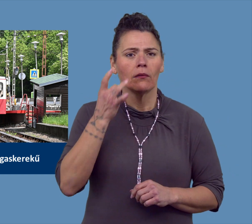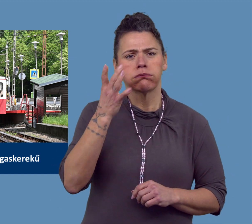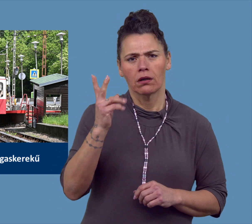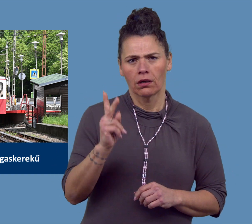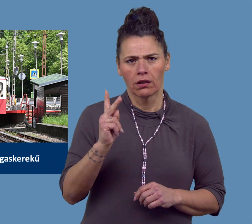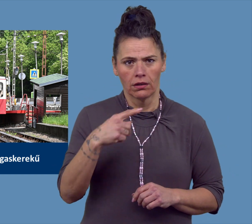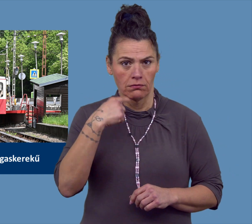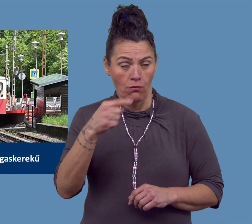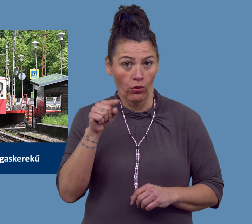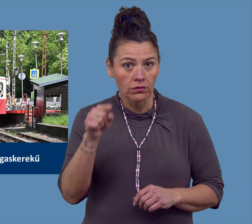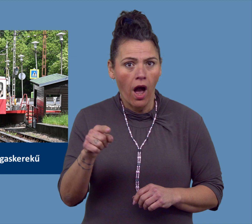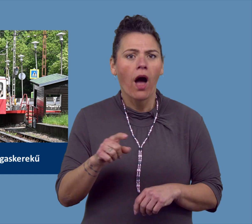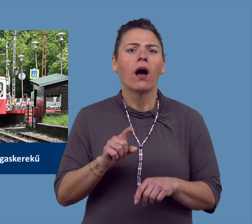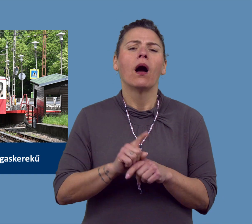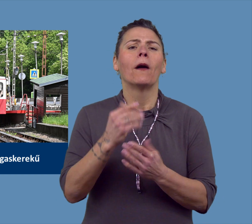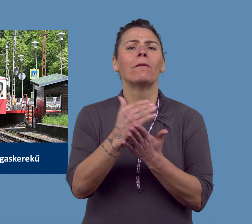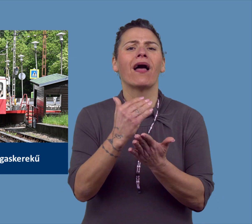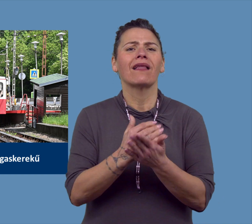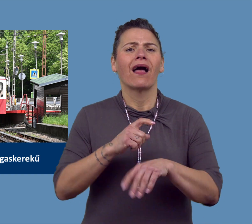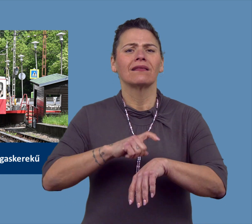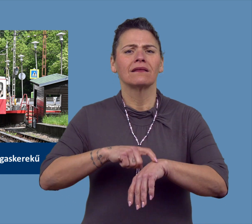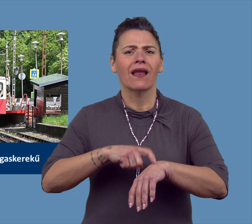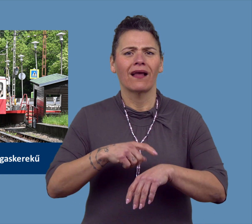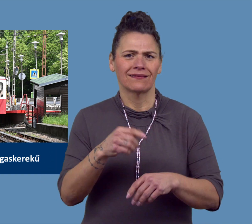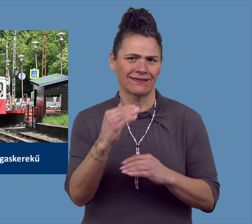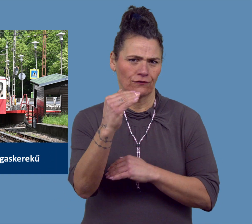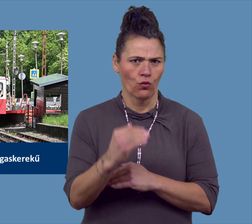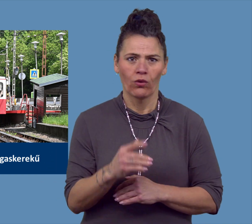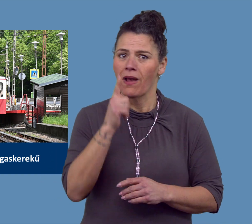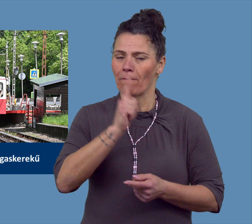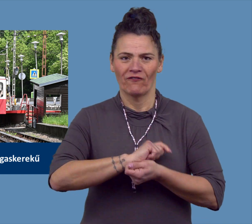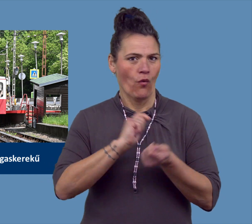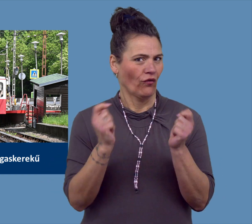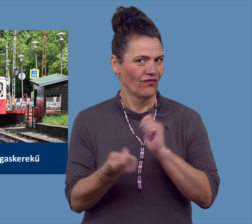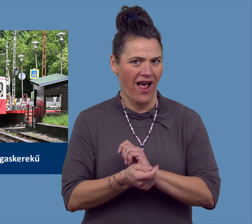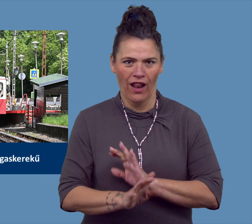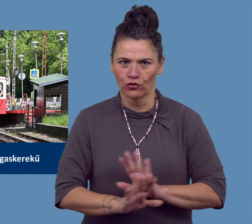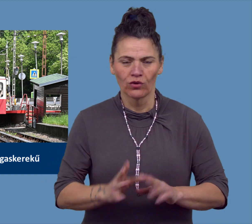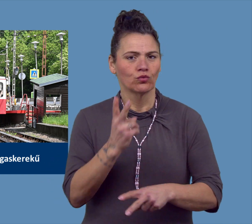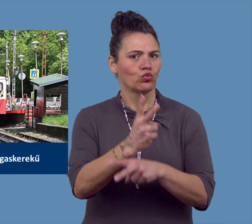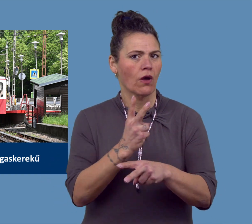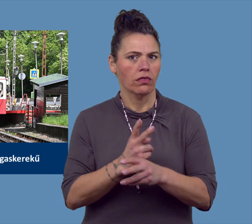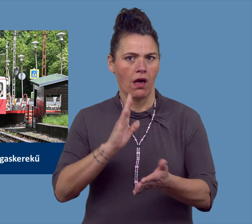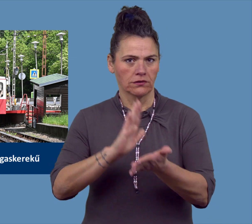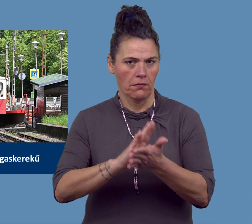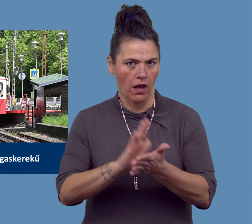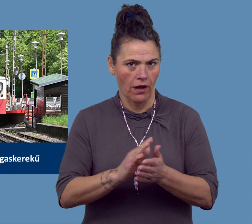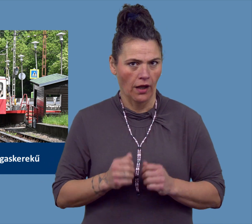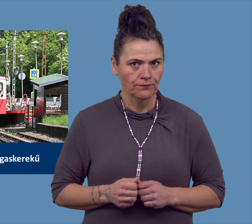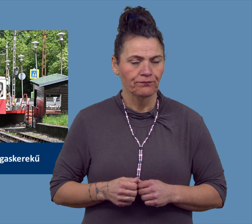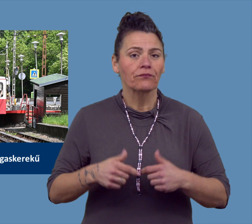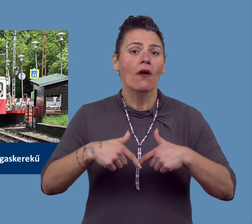A járat hétköznapi menetrendje nem változik,